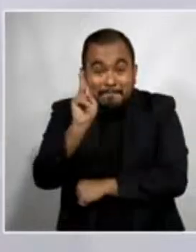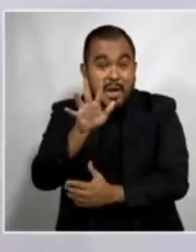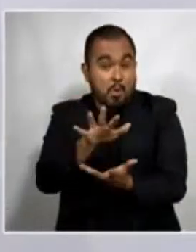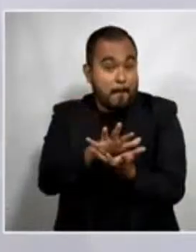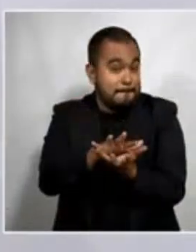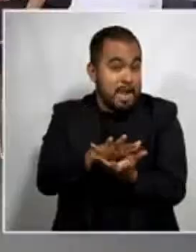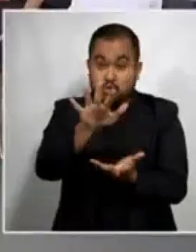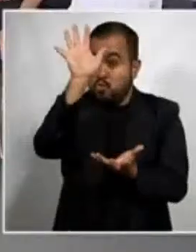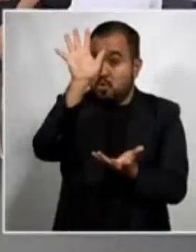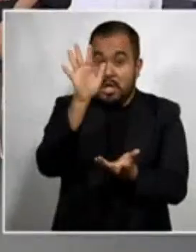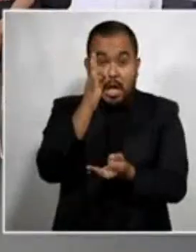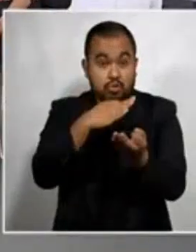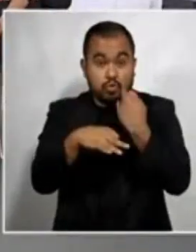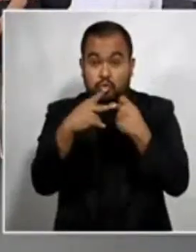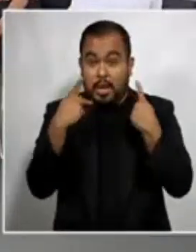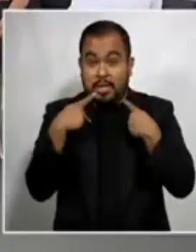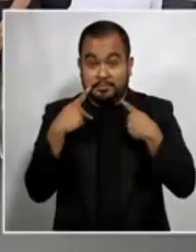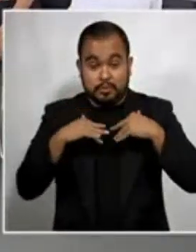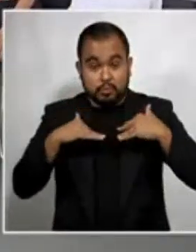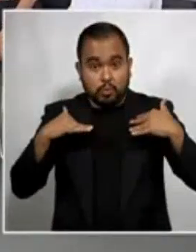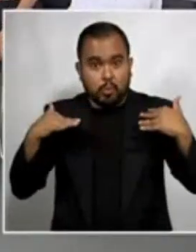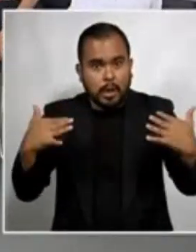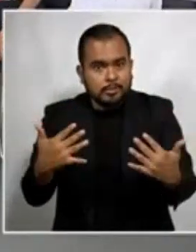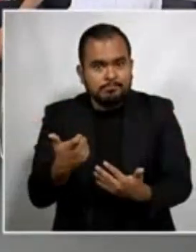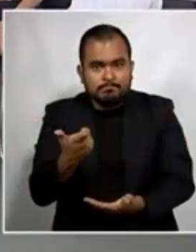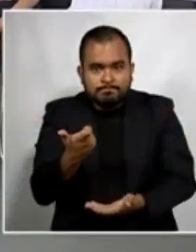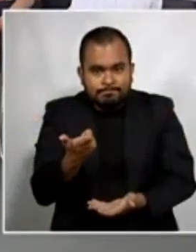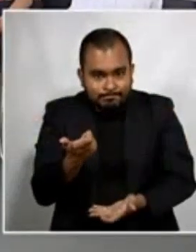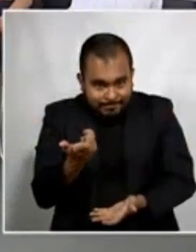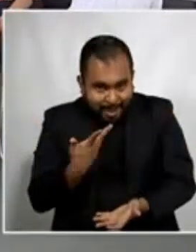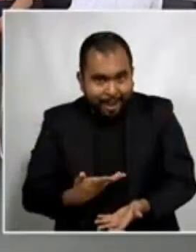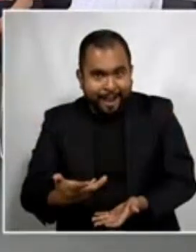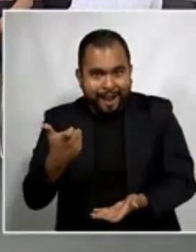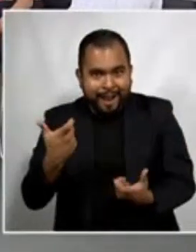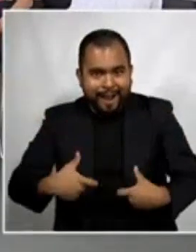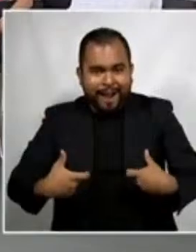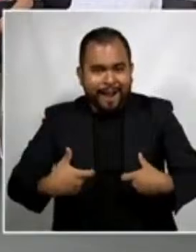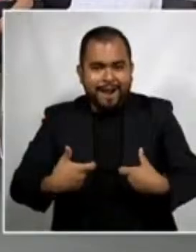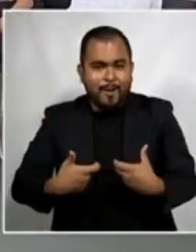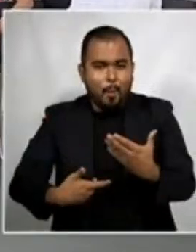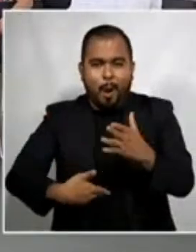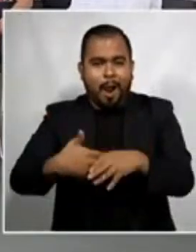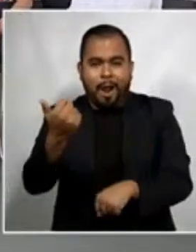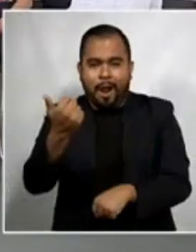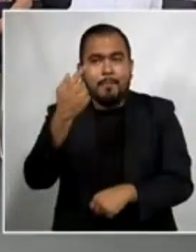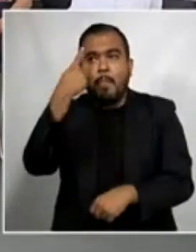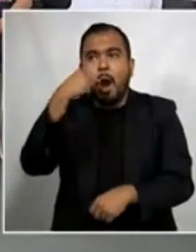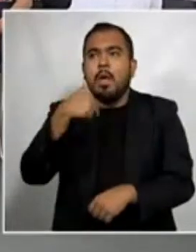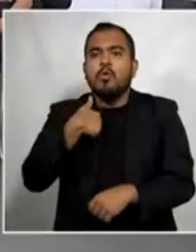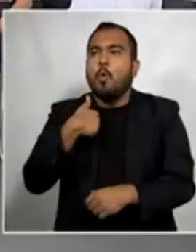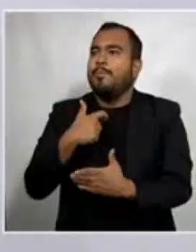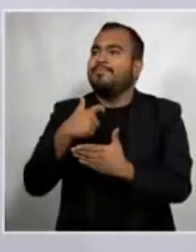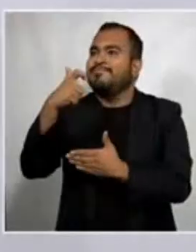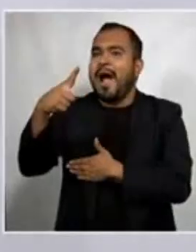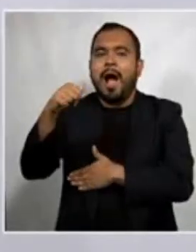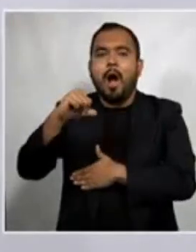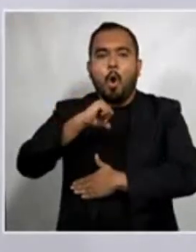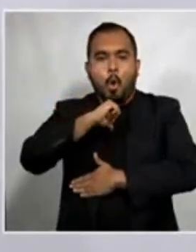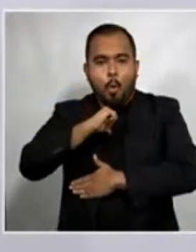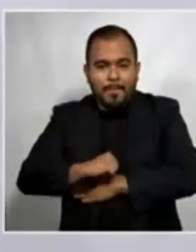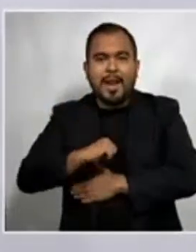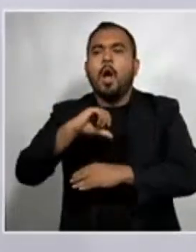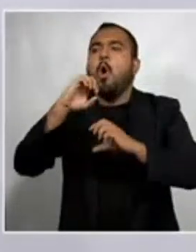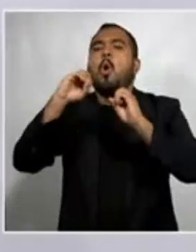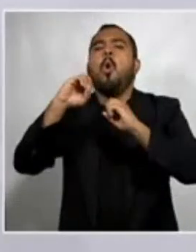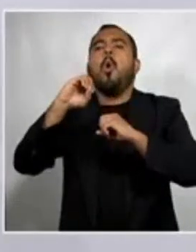población no tiene dinero suficiente para pagar una cirugía o a veces una consulta en el sector